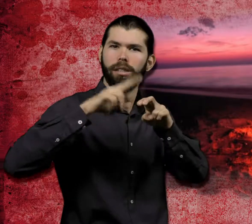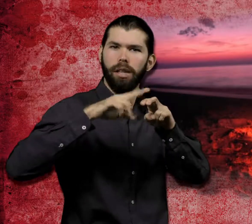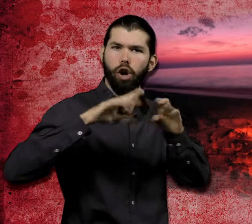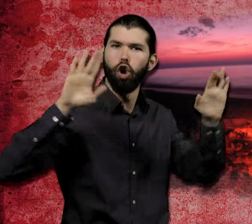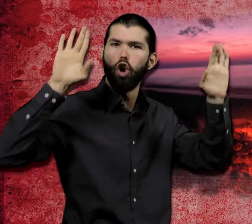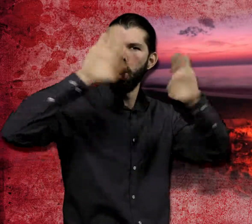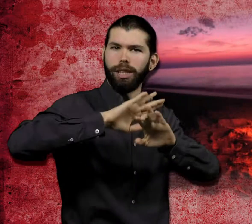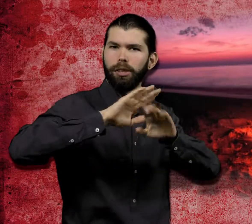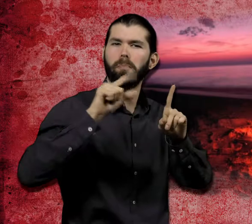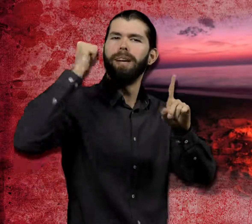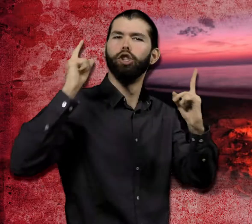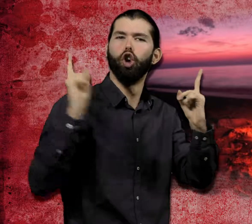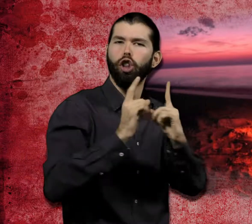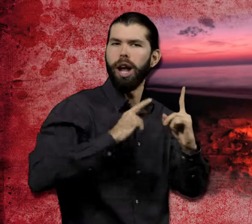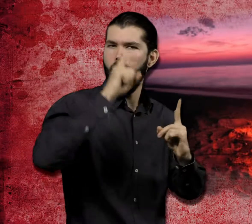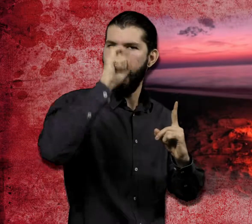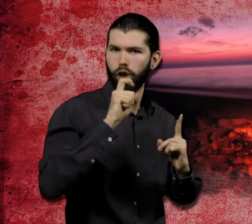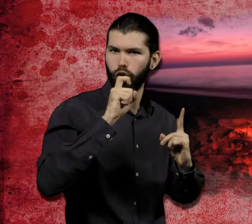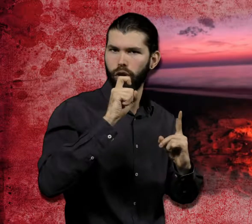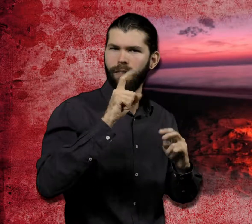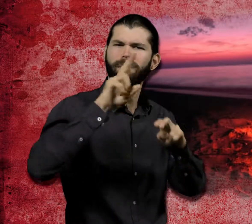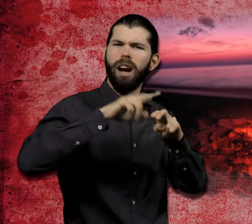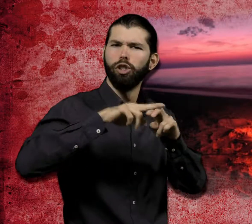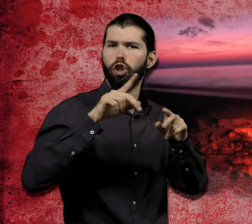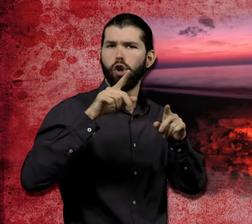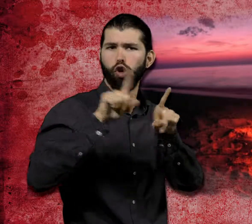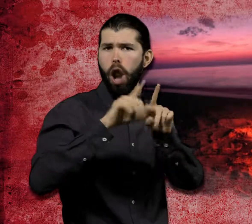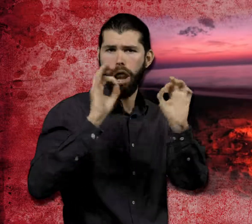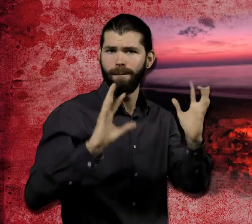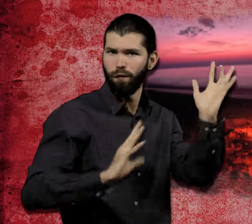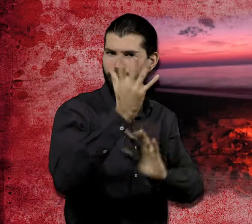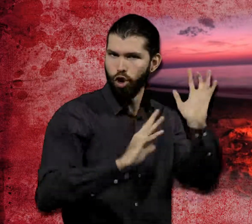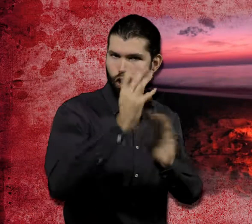ja celebraven la nit més curta de l’any encenent fogueres.